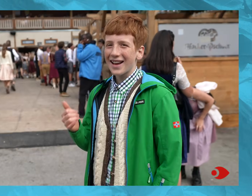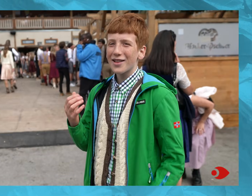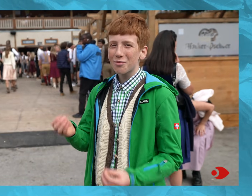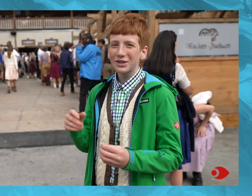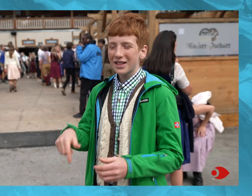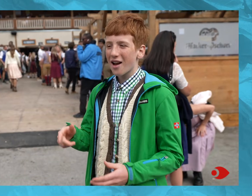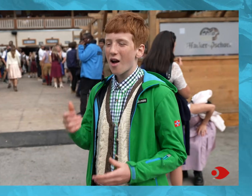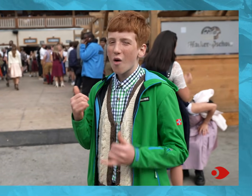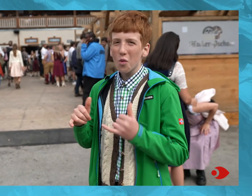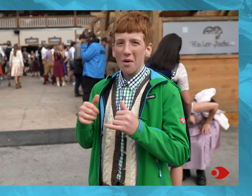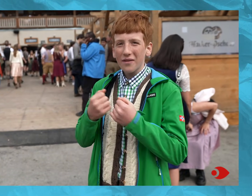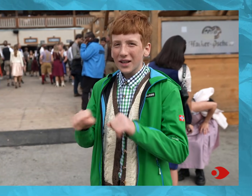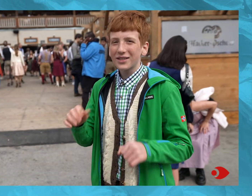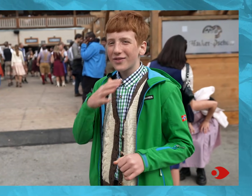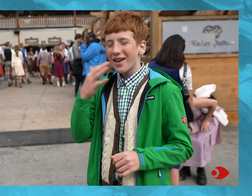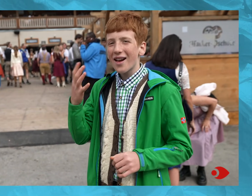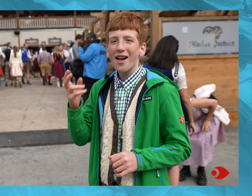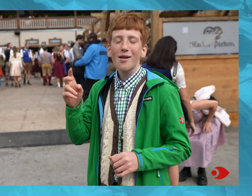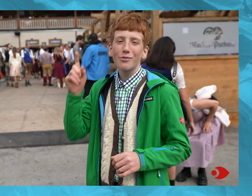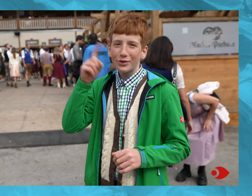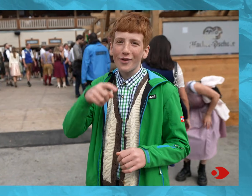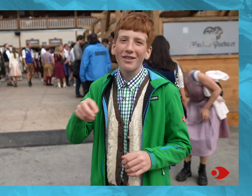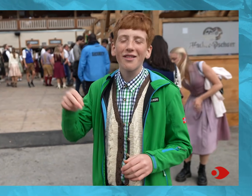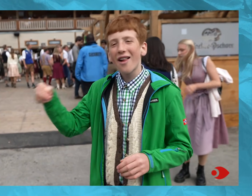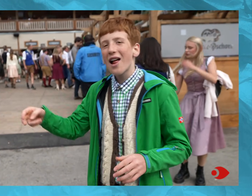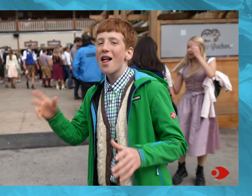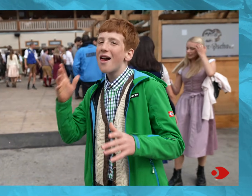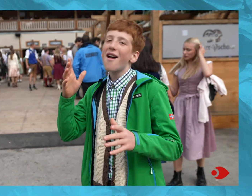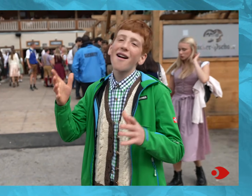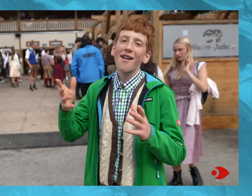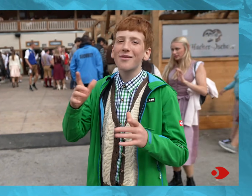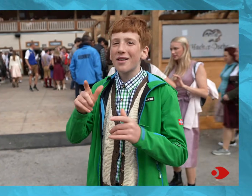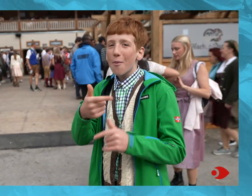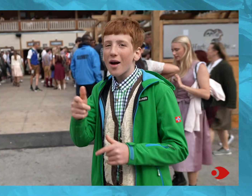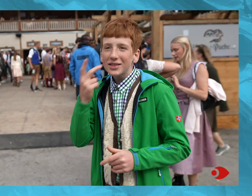Ja, das ist typisch hier beim Oktoberfest, dass sich betrunkene Leute oder andere vor die Kamera stellen